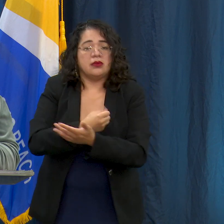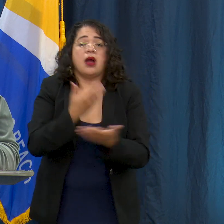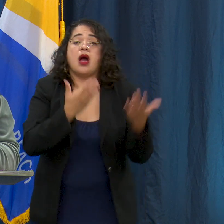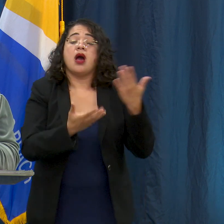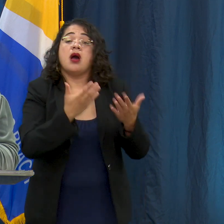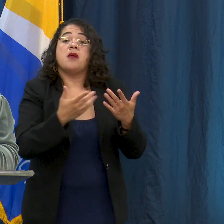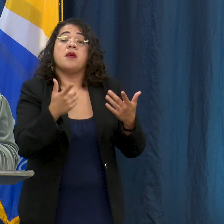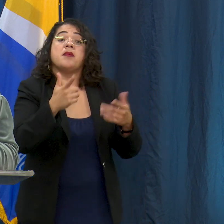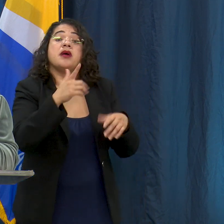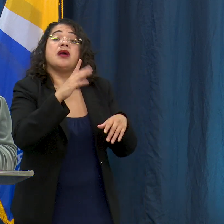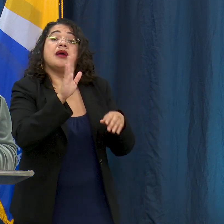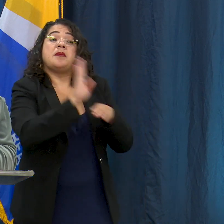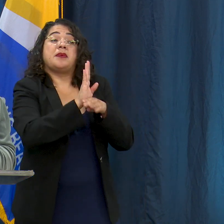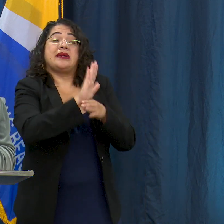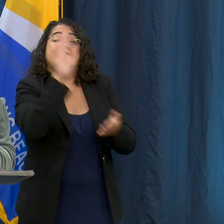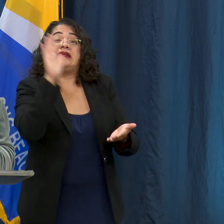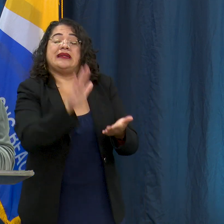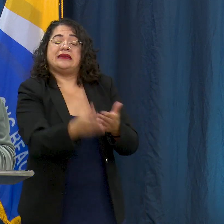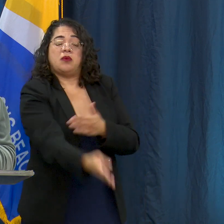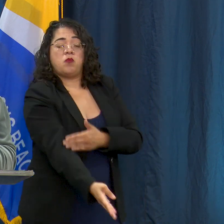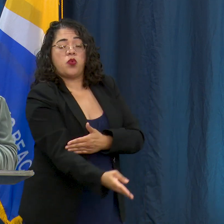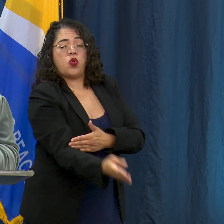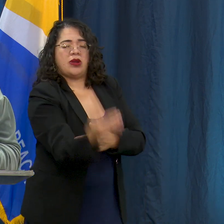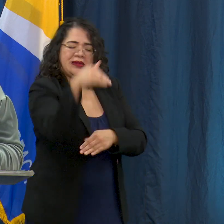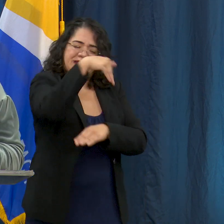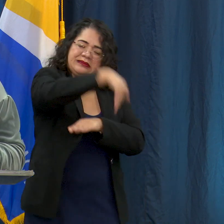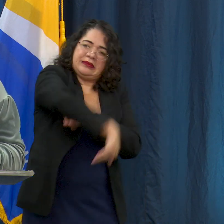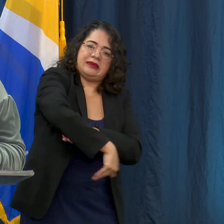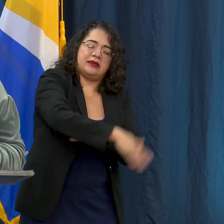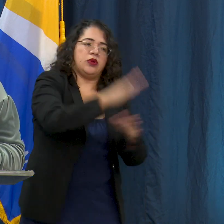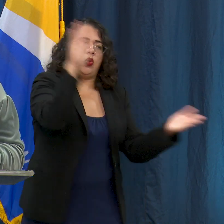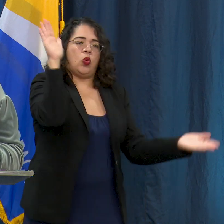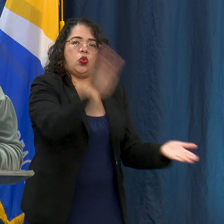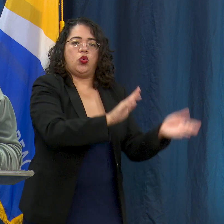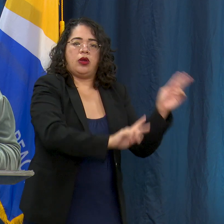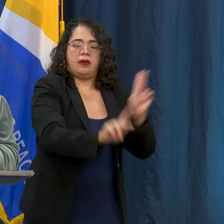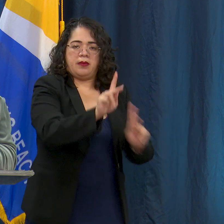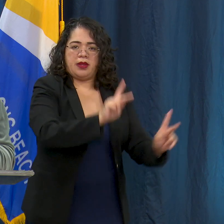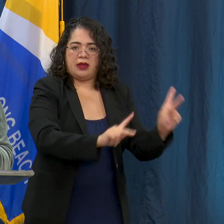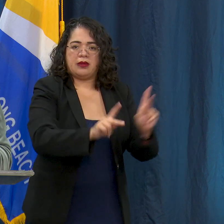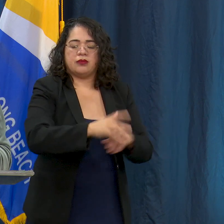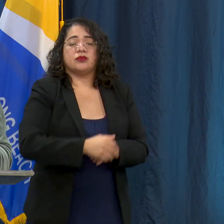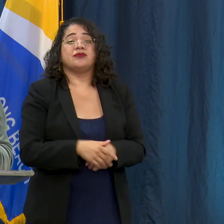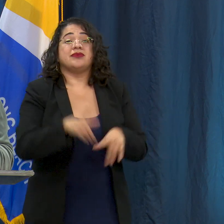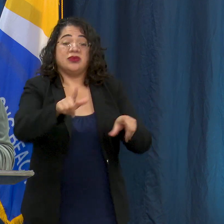disinfect our mucho importante dos kirito's de on de Casas us compras si es